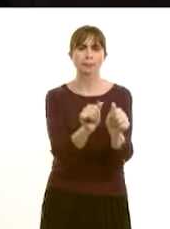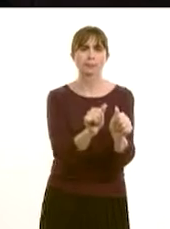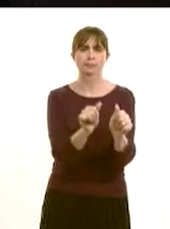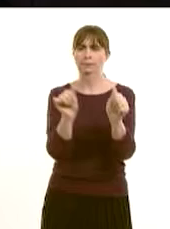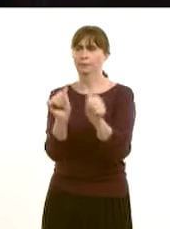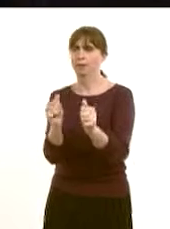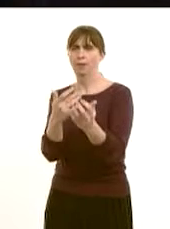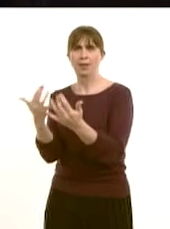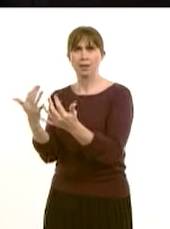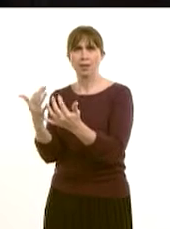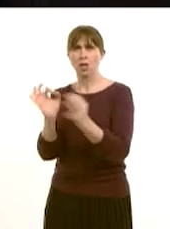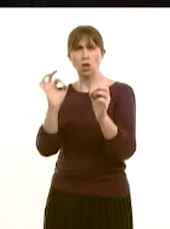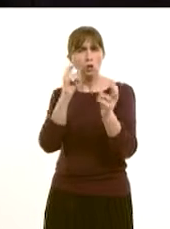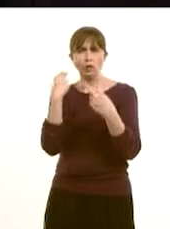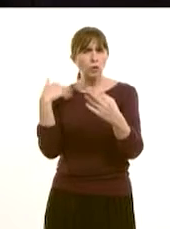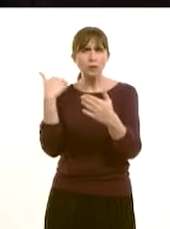ers 2004, pan roddwyd cyfrifoldeb iír awdurdodau addysg.